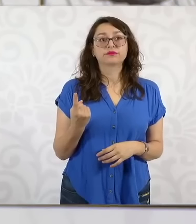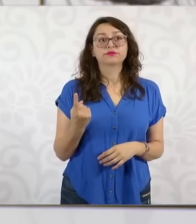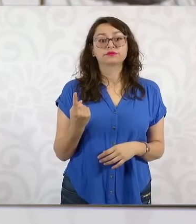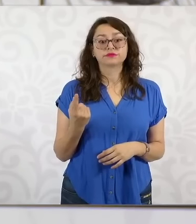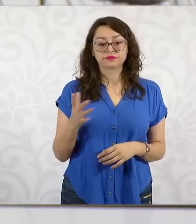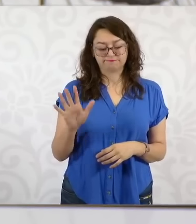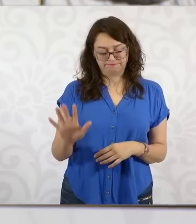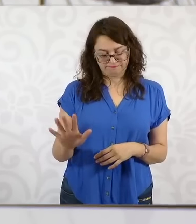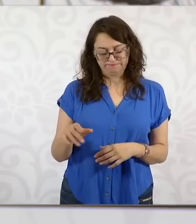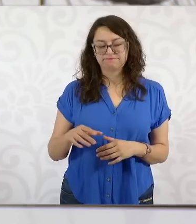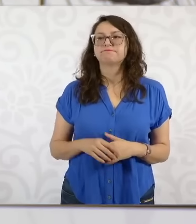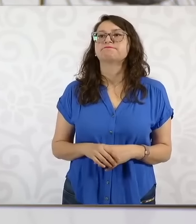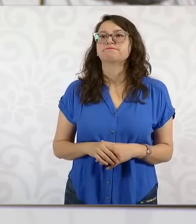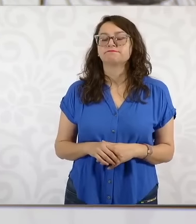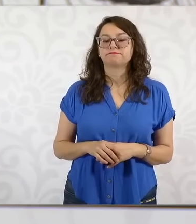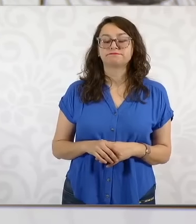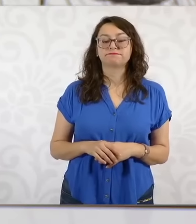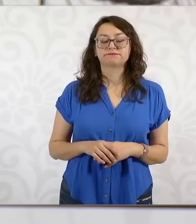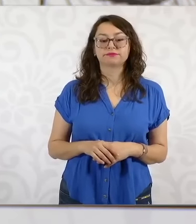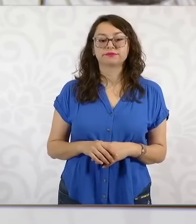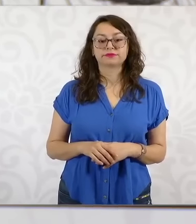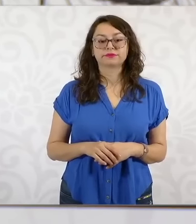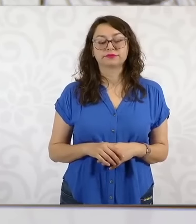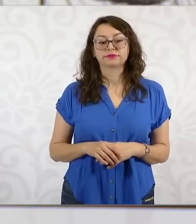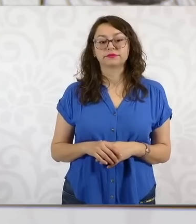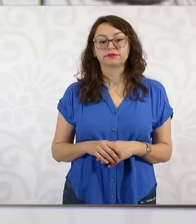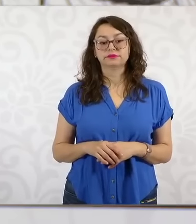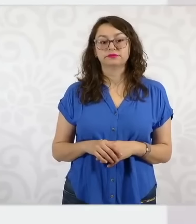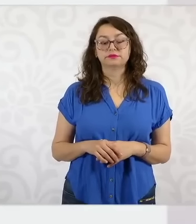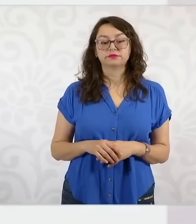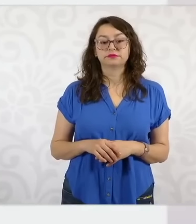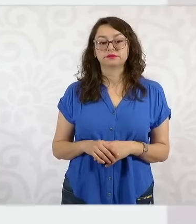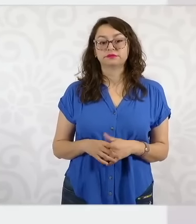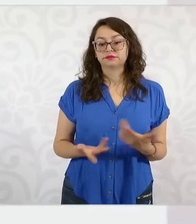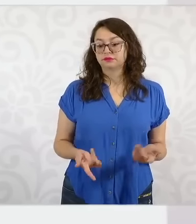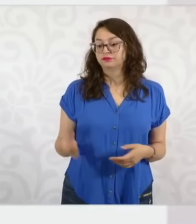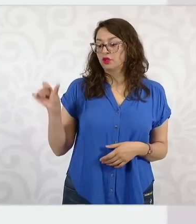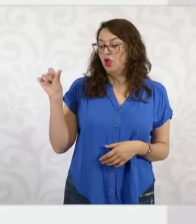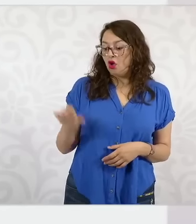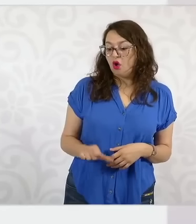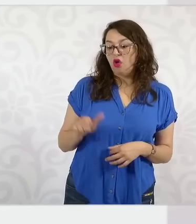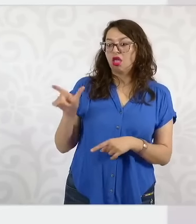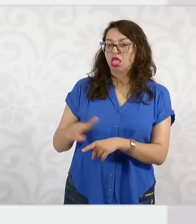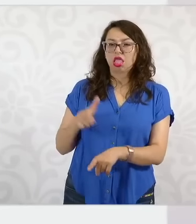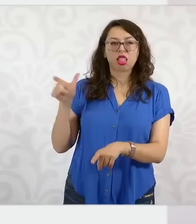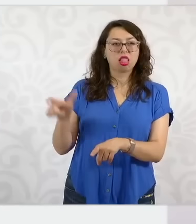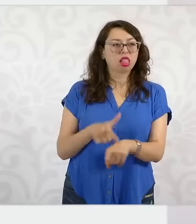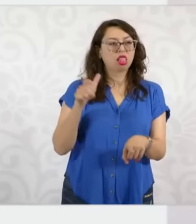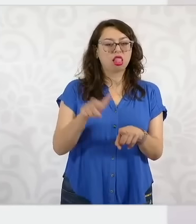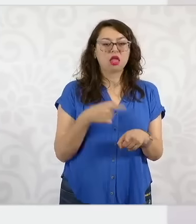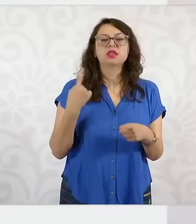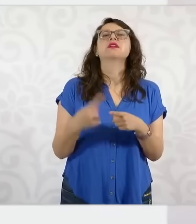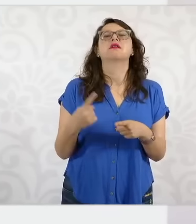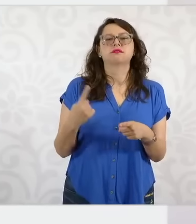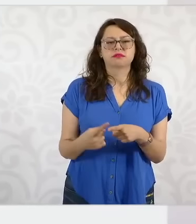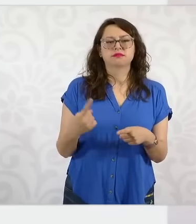fíjense quiénes son los que hoy critican al gobierno de la transformación,